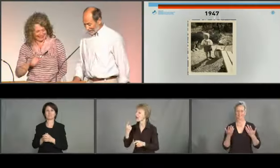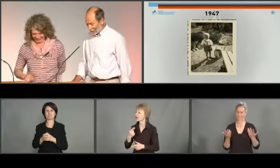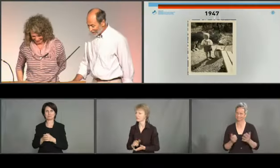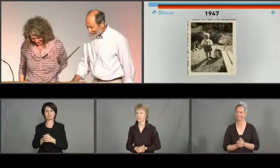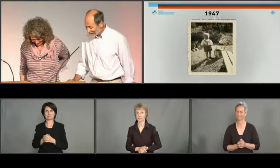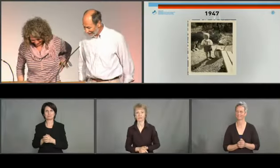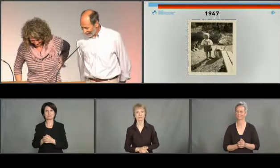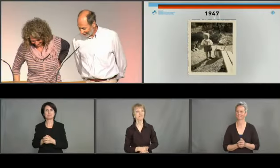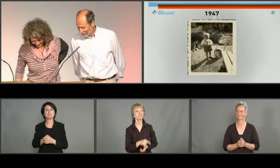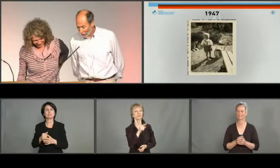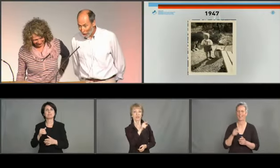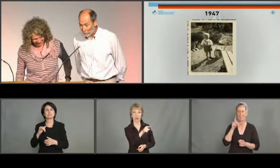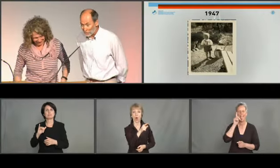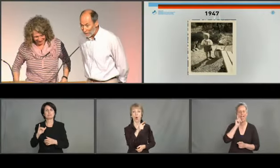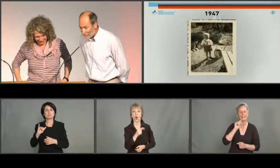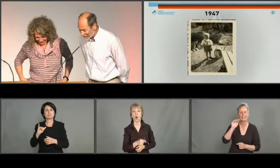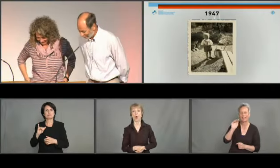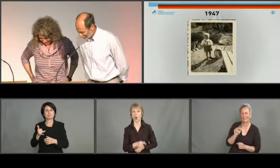Das herzige Kind auf dem Bild,